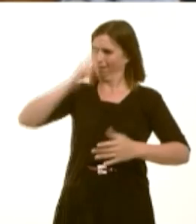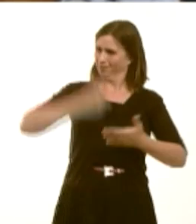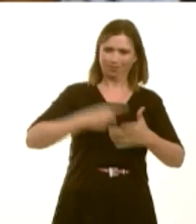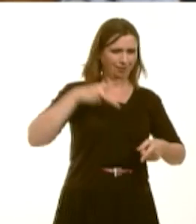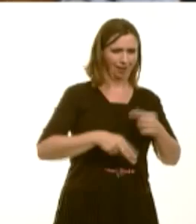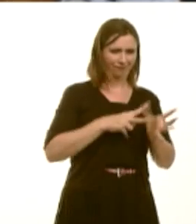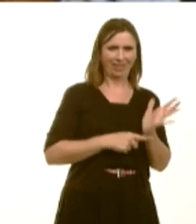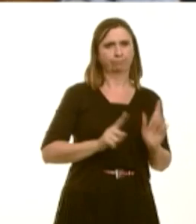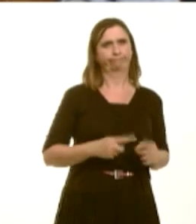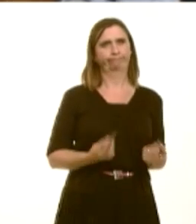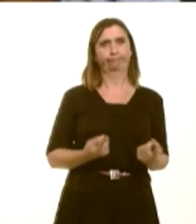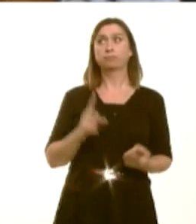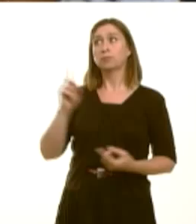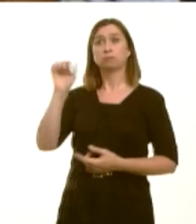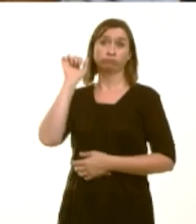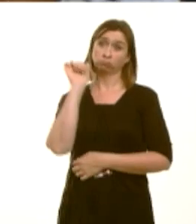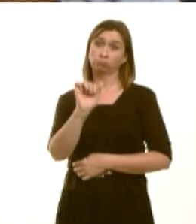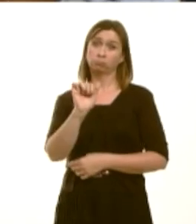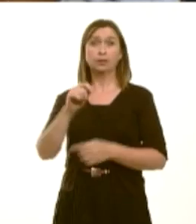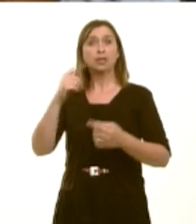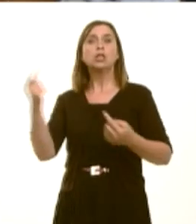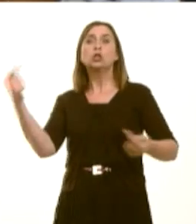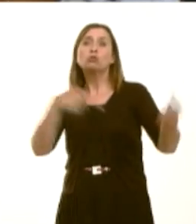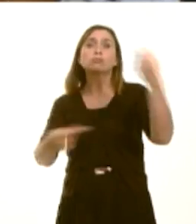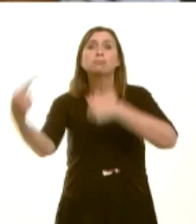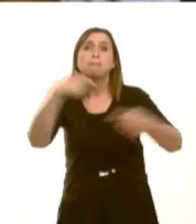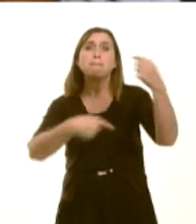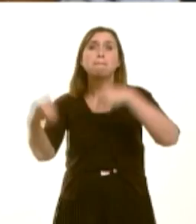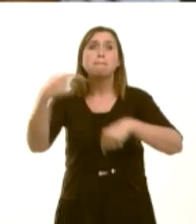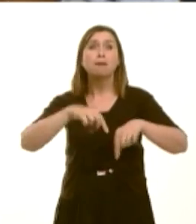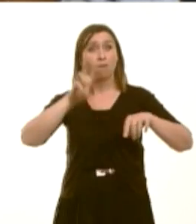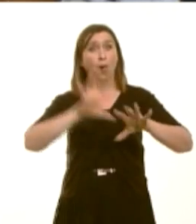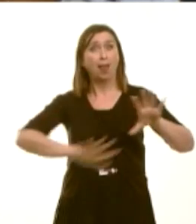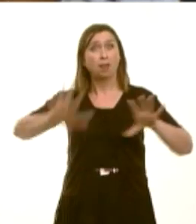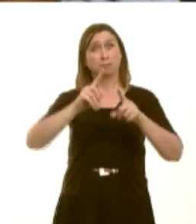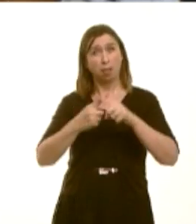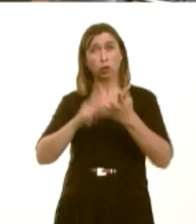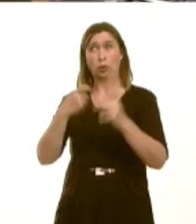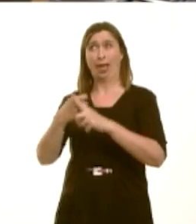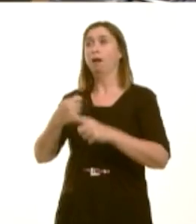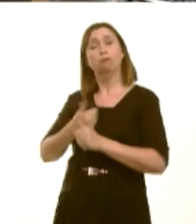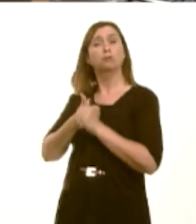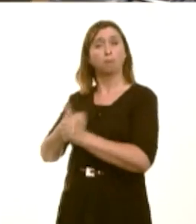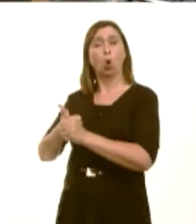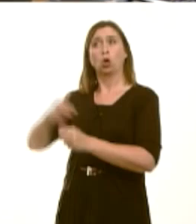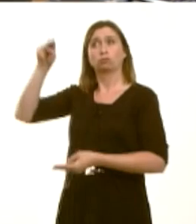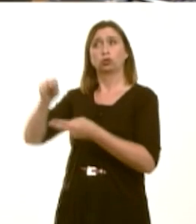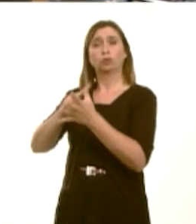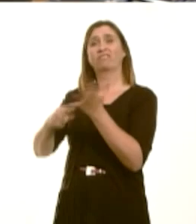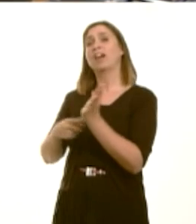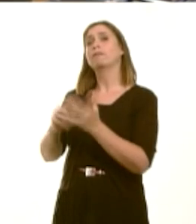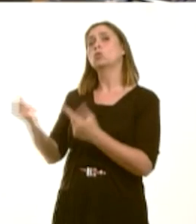yng Nghymru, ond ar draws y Deyrnas Unedig, a byddai hynny yn rhywbeth y byddem yn ei